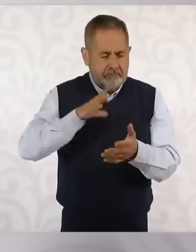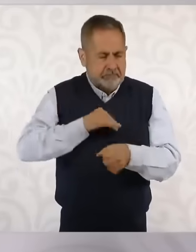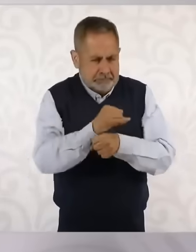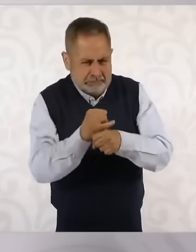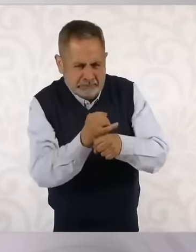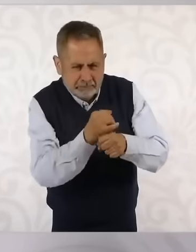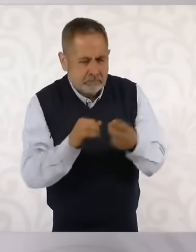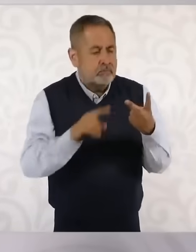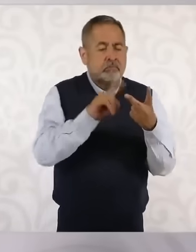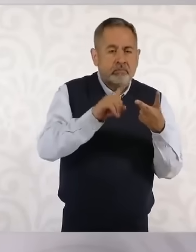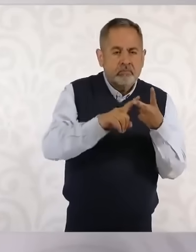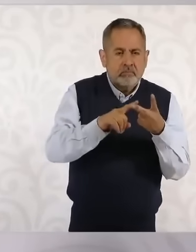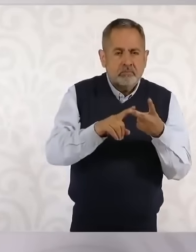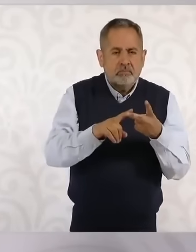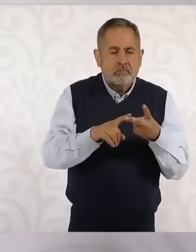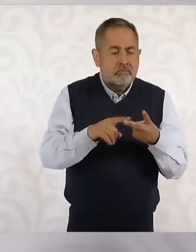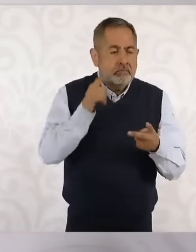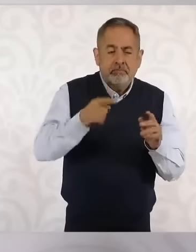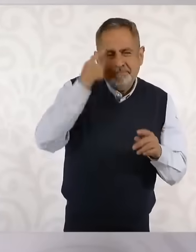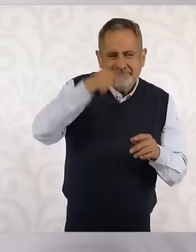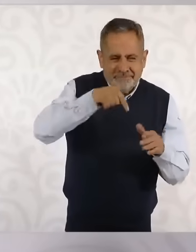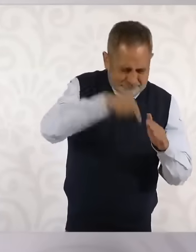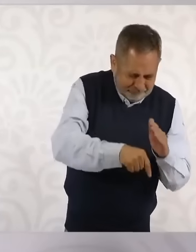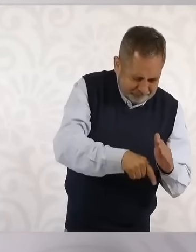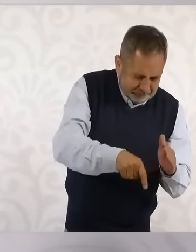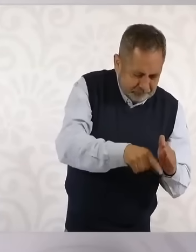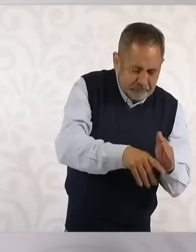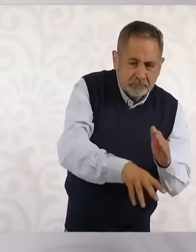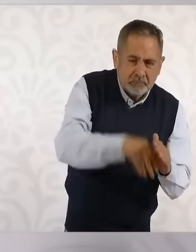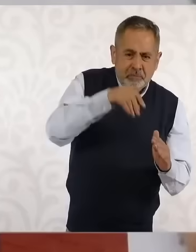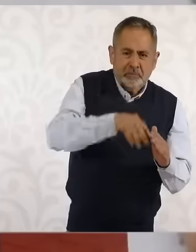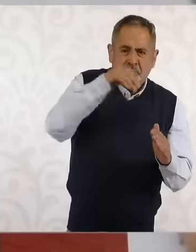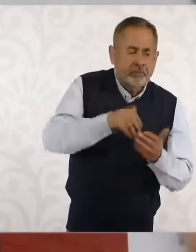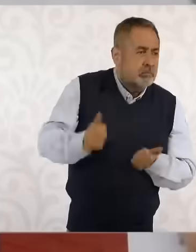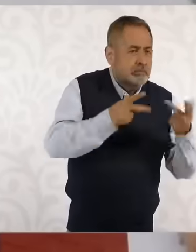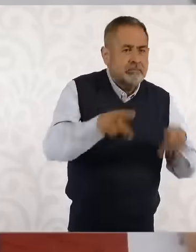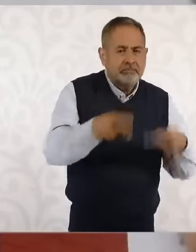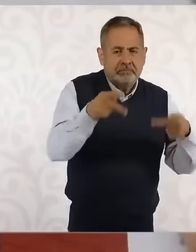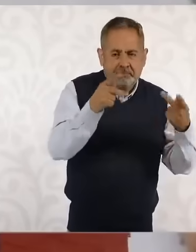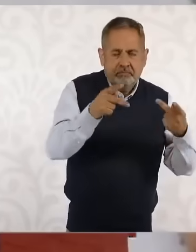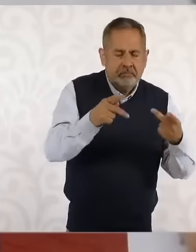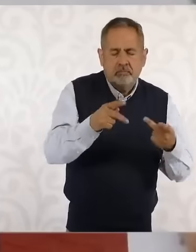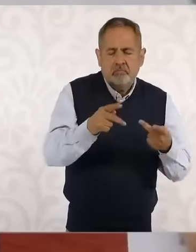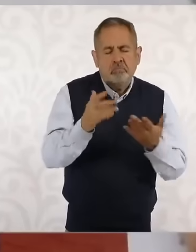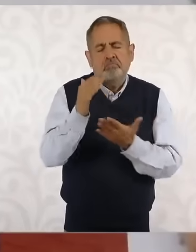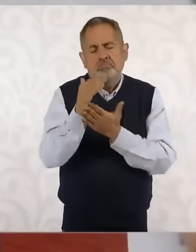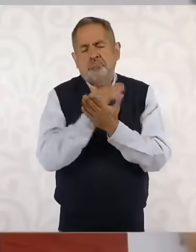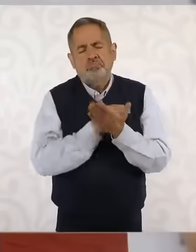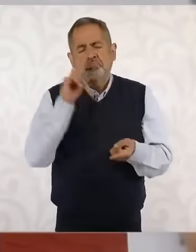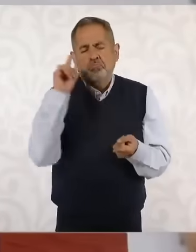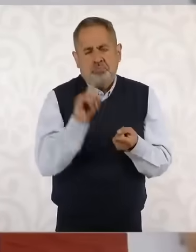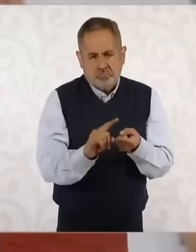de picar los ductos, e para obtener combustible y después venderlo ilegalmente y lo que es el